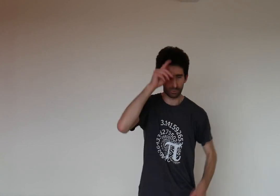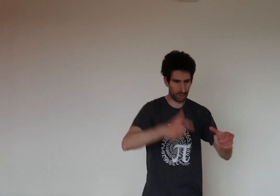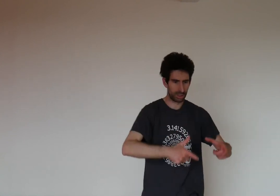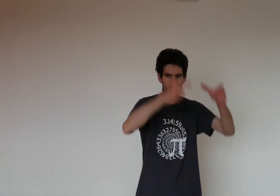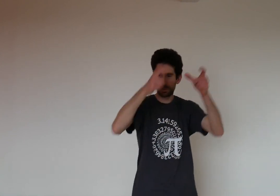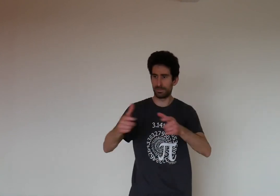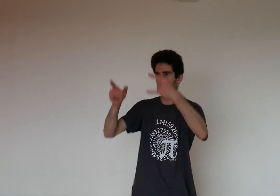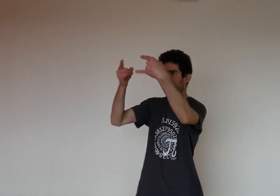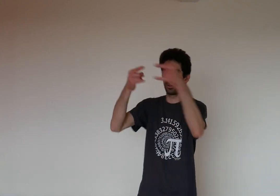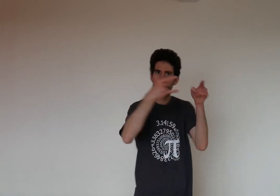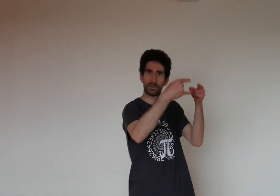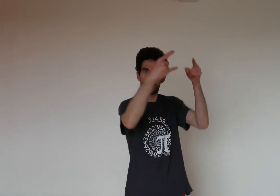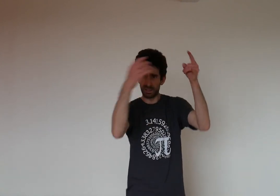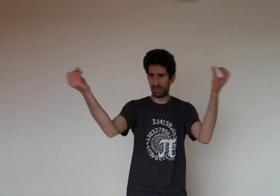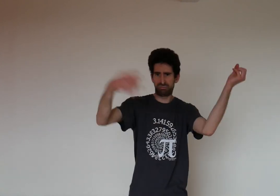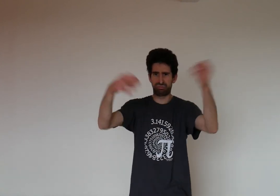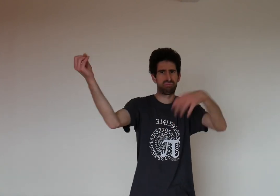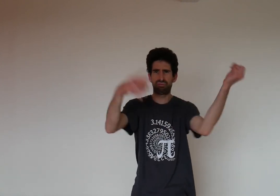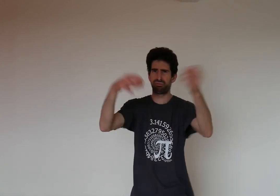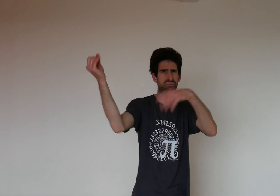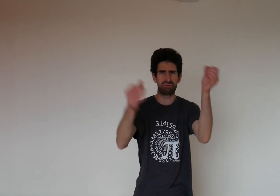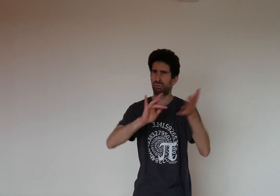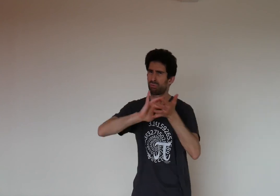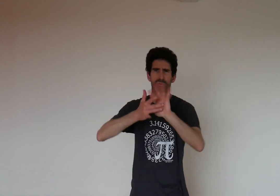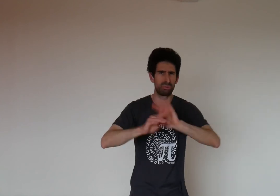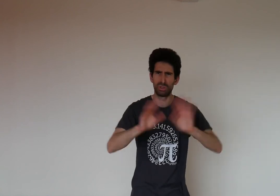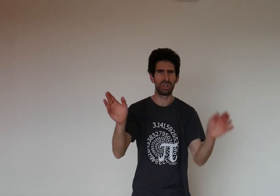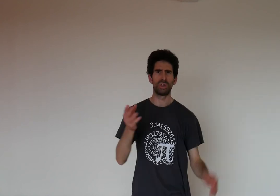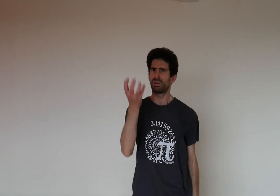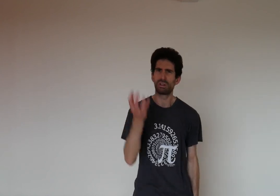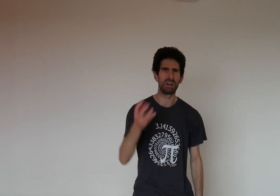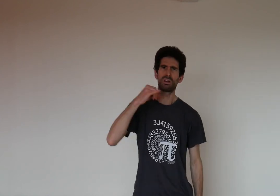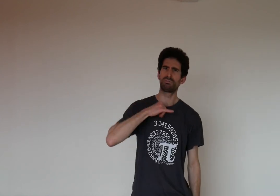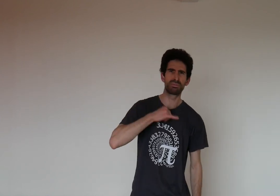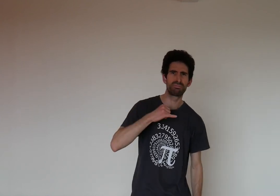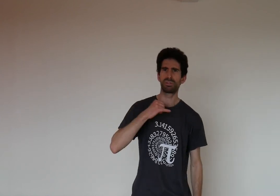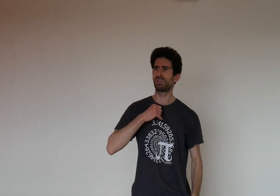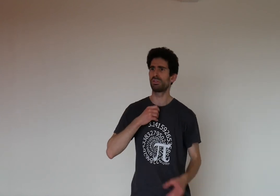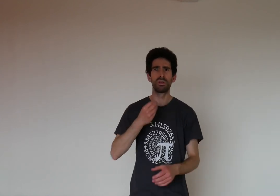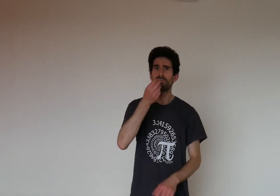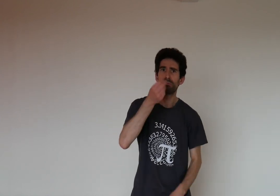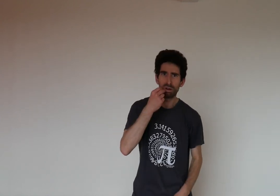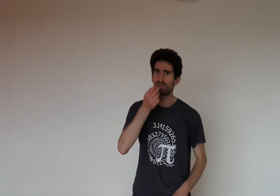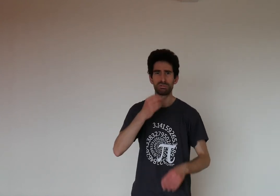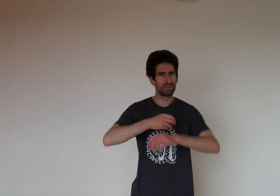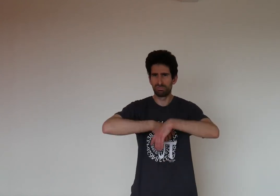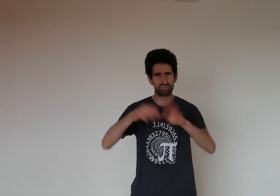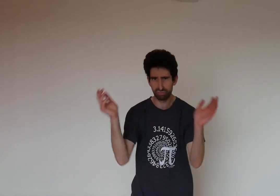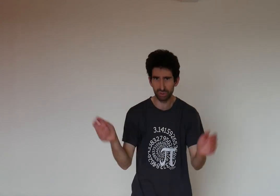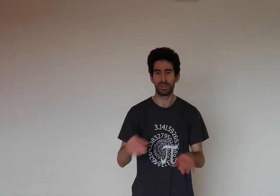Pourquoi ? Tout était jeté par les fenêtres des immeubles : fécès, urine, nourriture, etc.